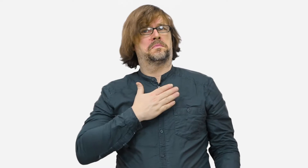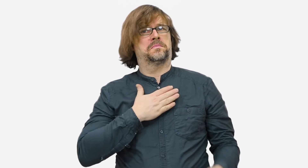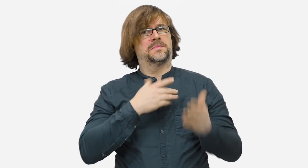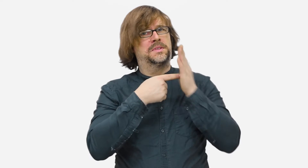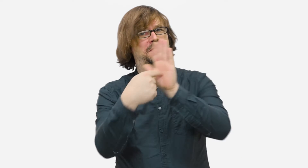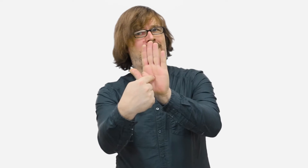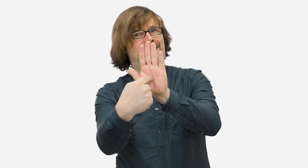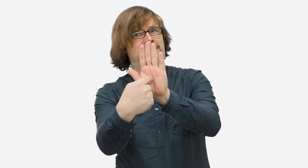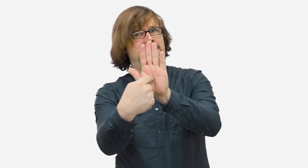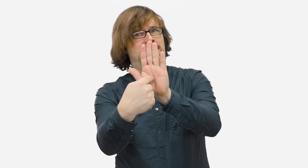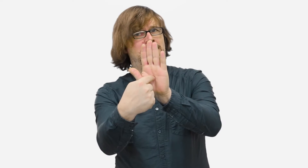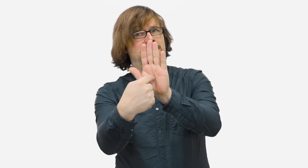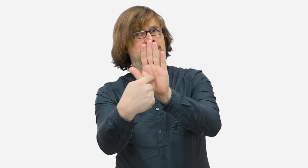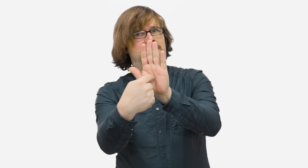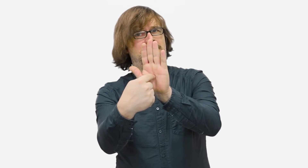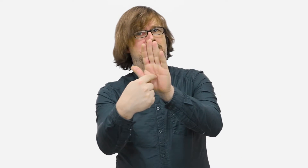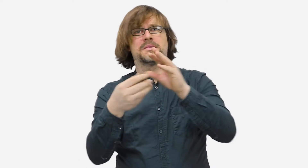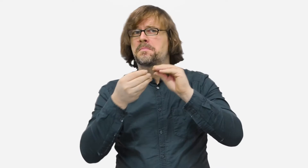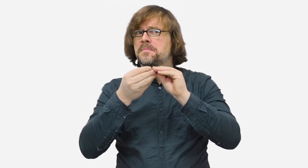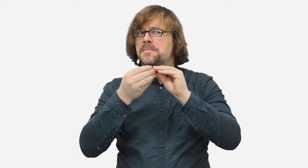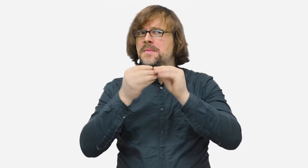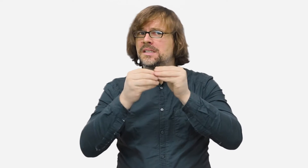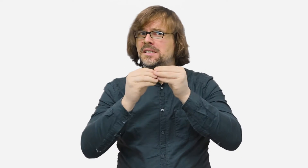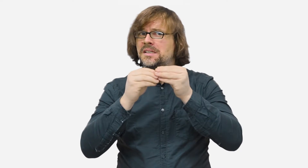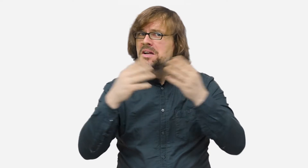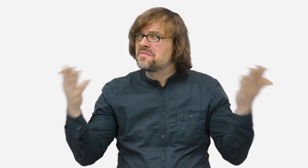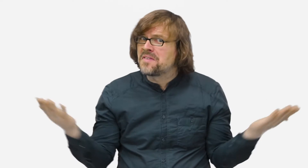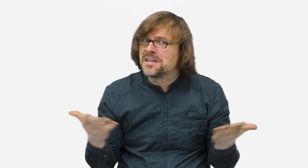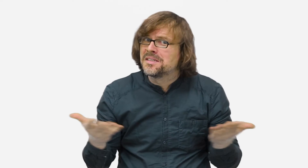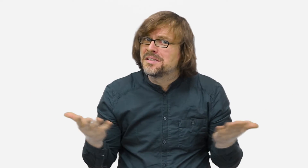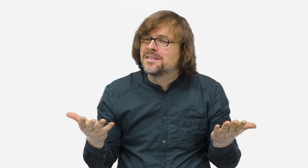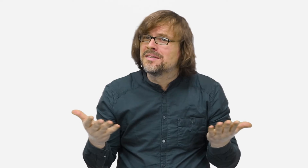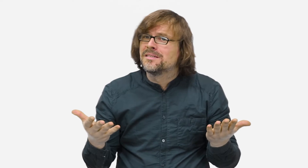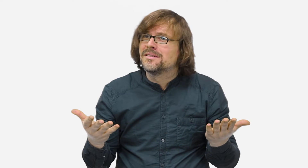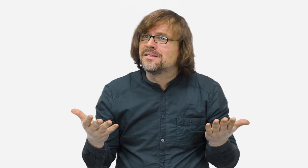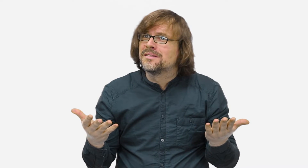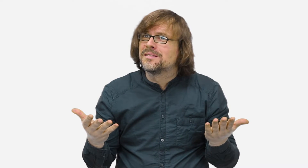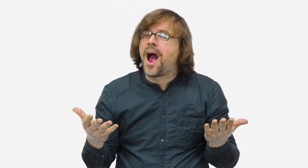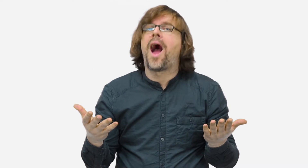Ich werde jetzt eine Bastelanleitung zeigen! Was ich bastel???